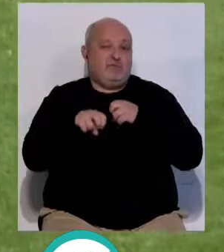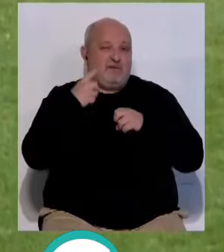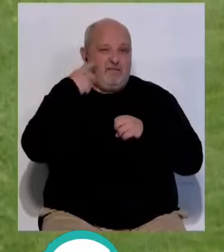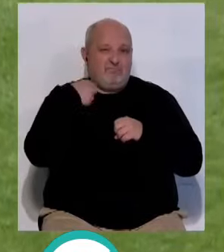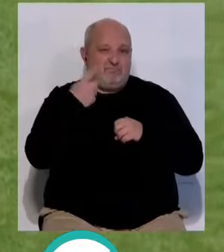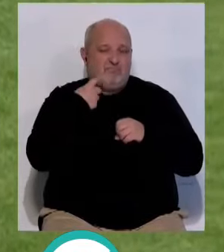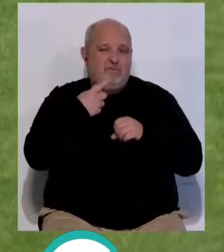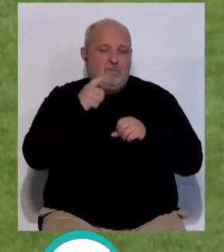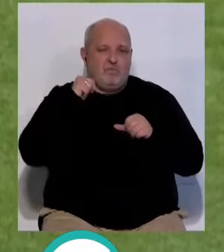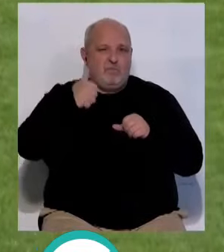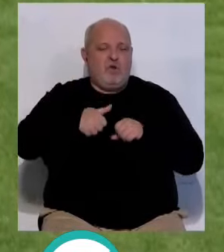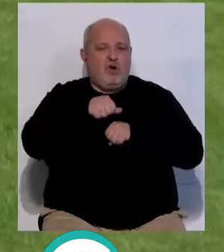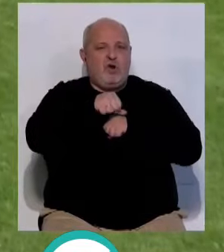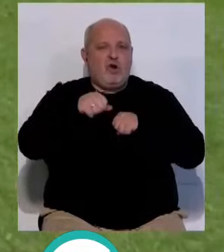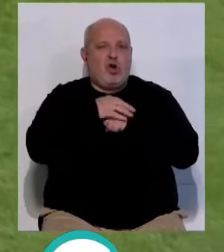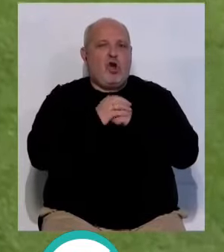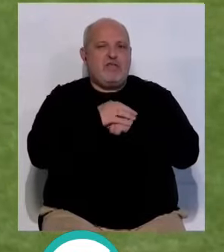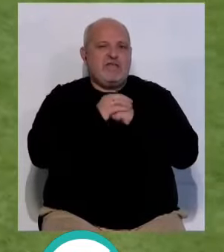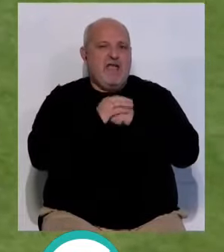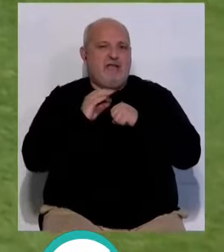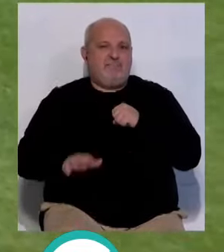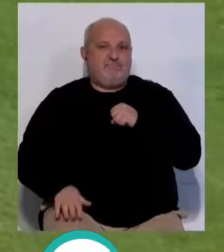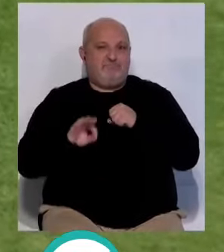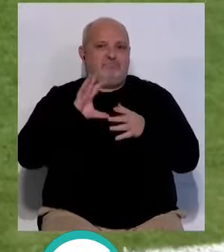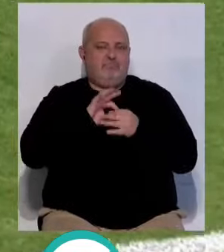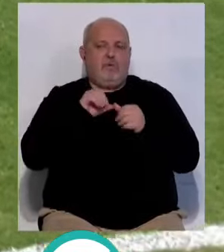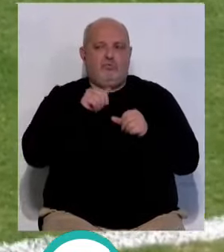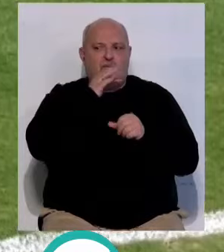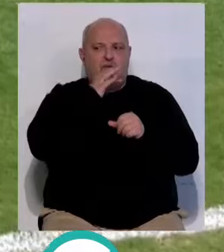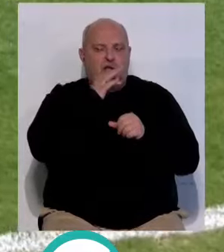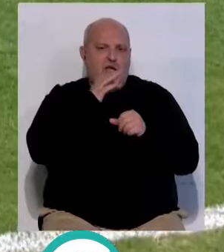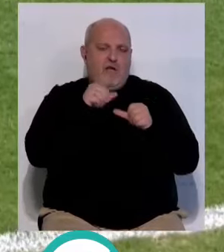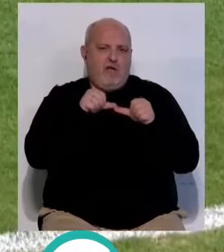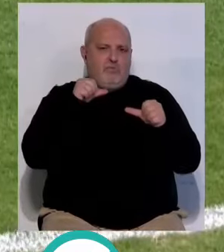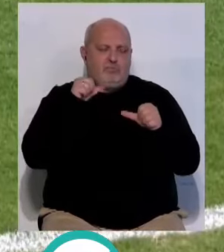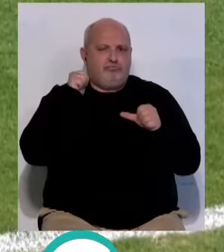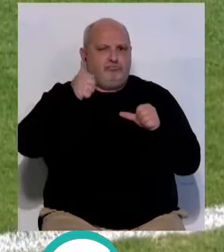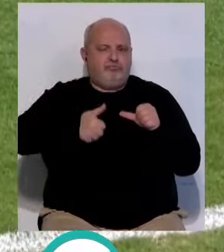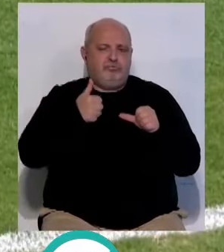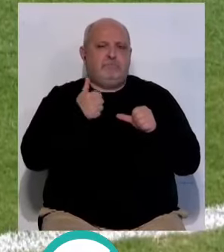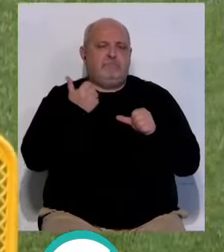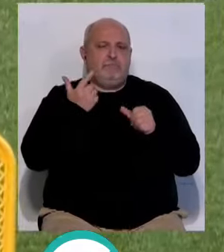grave en la rodilla y que todavía le falta para estar de hecho se le lleva con mucho cuidado se